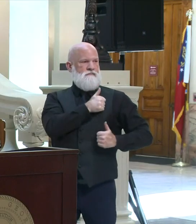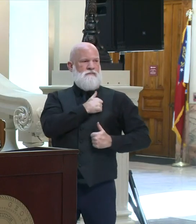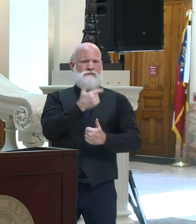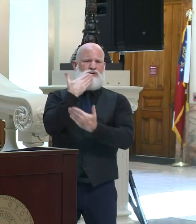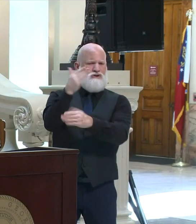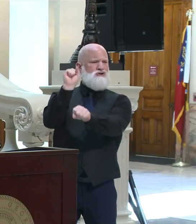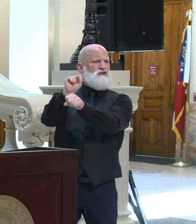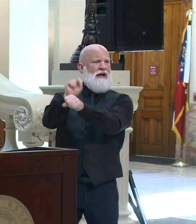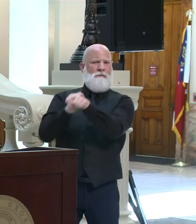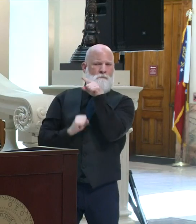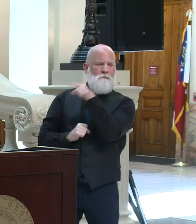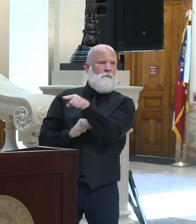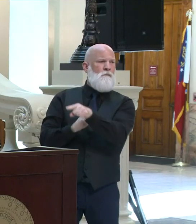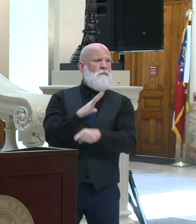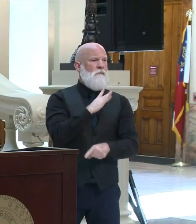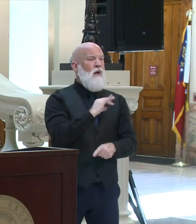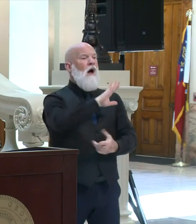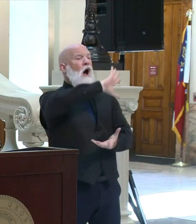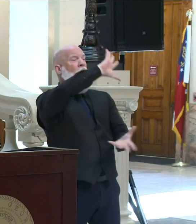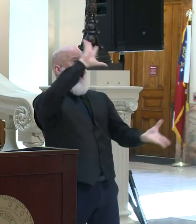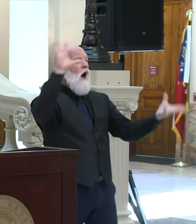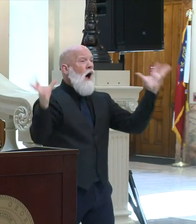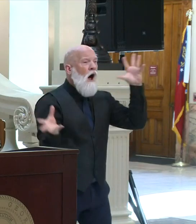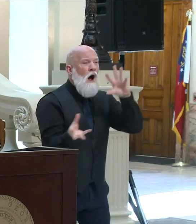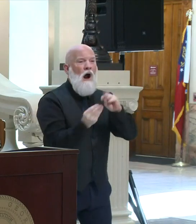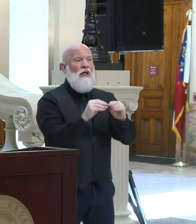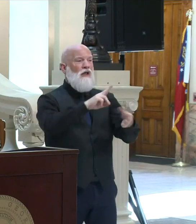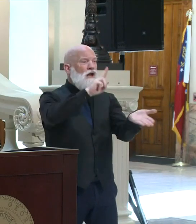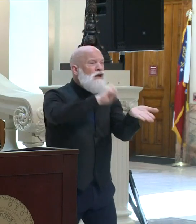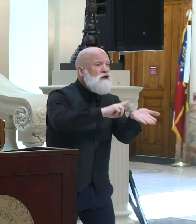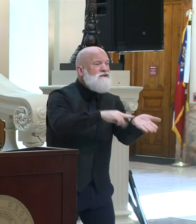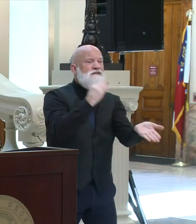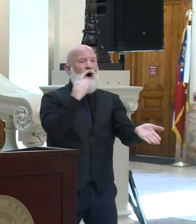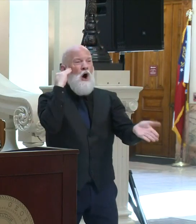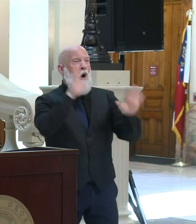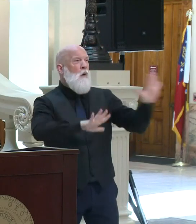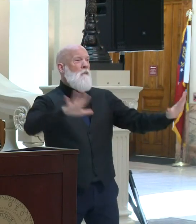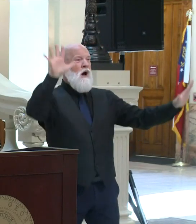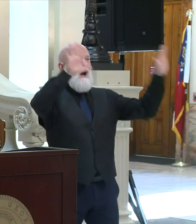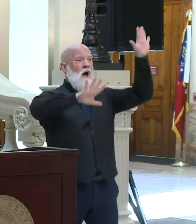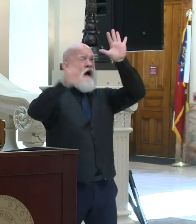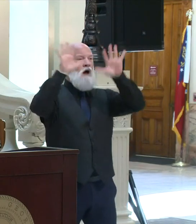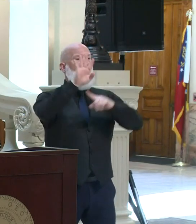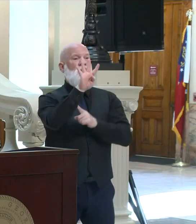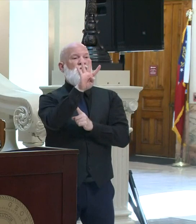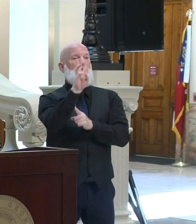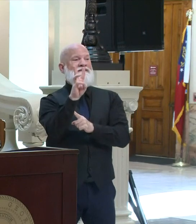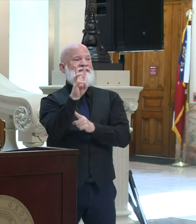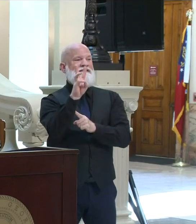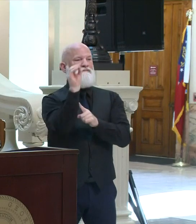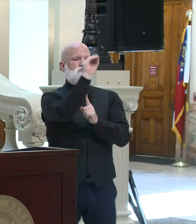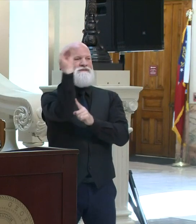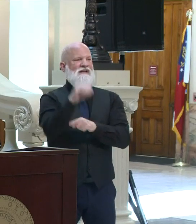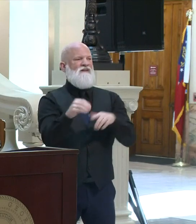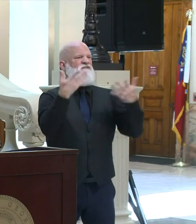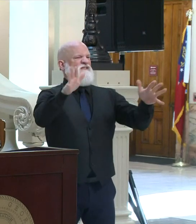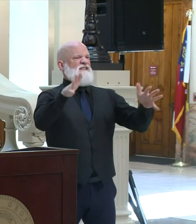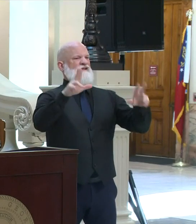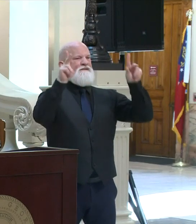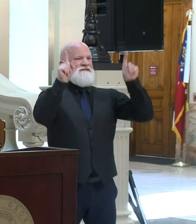GOVERNOR KEMP SAYS IN GEORGIA THAT HAS GOVERNOR KEMP SAYS IN GEORGIA THAT HAS ALREADY GOVERNOR KEMP SAYS IN GEORGIA THAT HAS ALREADY BEEN GOVERNOR KEMP SAYS IN GEORGIA THAT HAS ALREADY BEEN HAPPENING THAT HAS ALREADY BEEN HAPPENING THAT HAS ALREADY BEEN HAPPENING FOR THAT HAS ALREADY BEEN HAPPENING FOR WEEKS, THAT HAS ALREADY BEEN HAPPENING FOR WEEKS, WITH THAT HAS ALREADY BEEN HAPPENING FOR WEEKS, WITH THE THAT HAS ALREADY BEEN HAPPENING FOR WEEKS, WITH THE HELP THAT HAS ALREADY BEEN HAPPENING FOR WEEKS, WITH THE HELP OF THAT HAS ALREADY BEEN HAPPENING FOR WEEKS, WITH THE HELP OF THE FOR WEEKS, WITH THE HELP OF THE FOR WEEKS, WITH THE HELP OF THE NATIONAL FOR WEEKS, WITH THE HELP OF THE NATIONAL GUARD. NATIONAL GUARD. NATIONAL GUARD. >> NATIONAL GUARD. >> TESTING NATIONAL GUARD. >> TESTING 46 NATIONAL GUARD. >> TESTING 46 PERCENT NATIONAL GUARD. >> TESTING 46 PERCENT OF TESTING 46 PERCENT OF TESTING 46 PERCENT OF NURSING TESTING 46 PERCENT OF NURSING HOME TESTING 46 PERCENT OF NURSING HOME RESIDENTS TESTING 46 PERCENT OF NURSING HOME RESIDENTS AND TESTING 46 PERCENT OF NURSING HOME RESIDENTS AND 34 NURSING HOME RESIDENTS AND 34